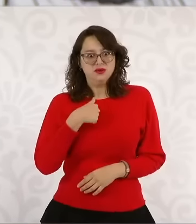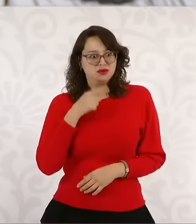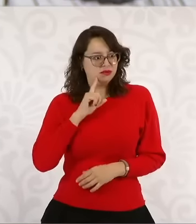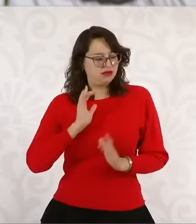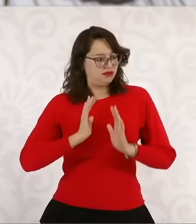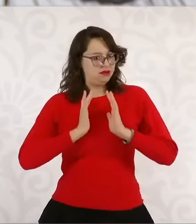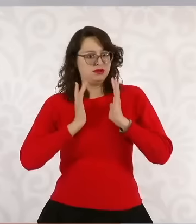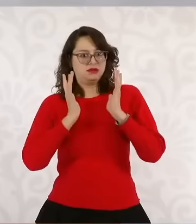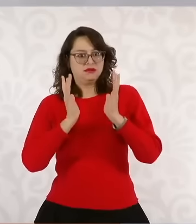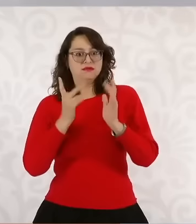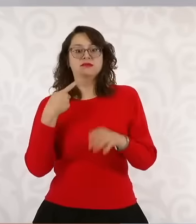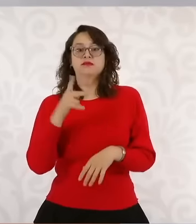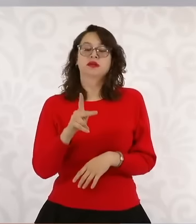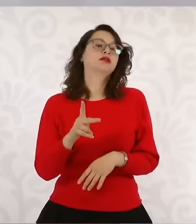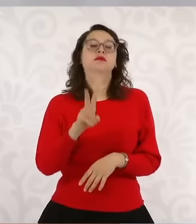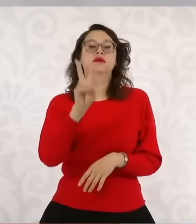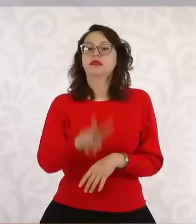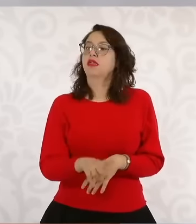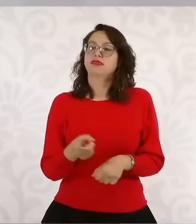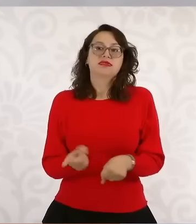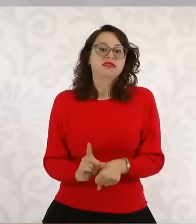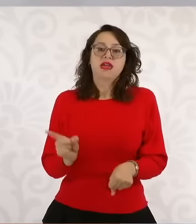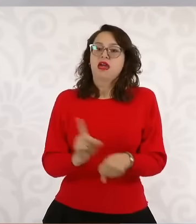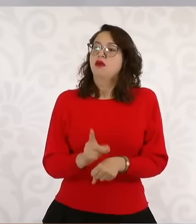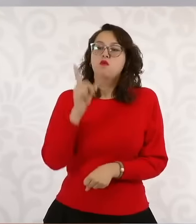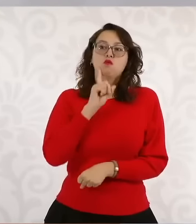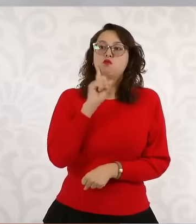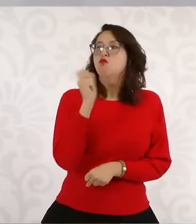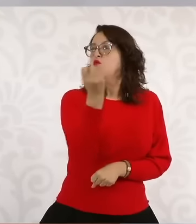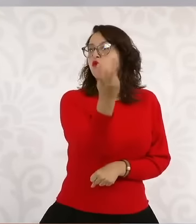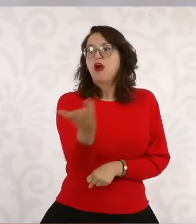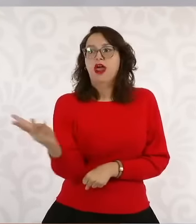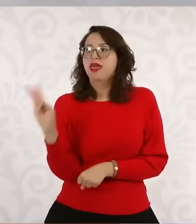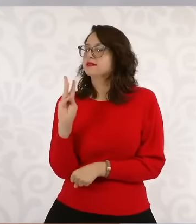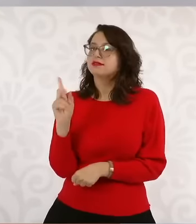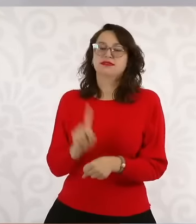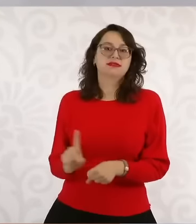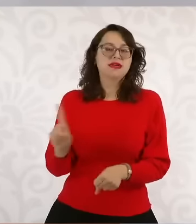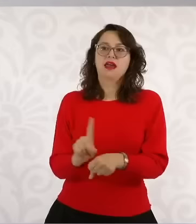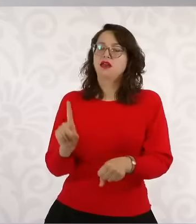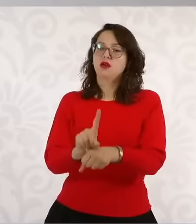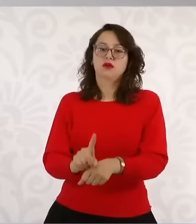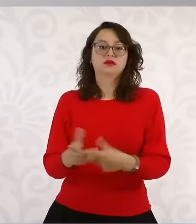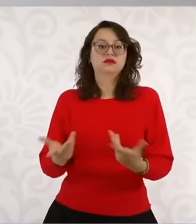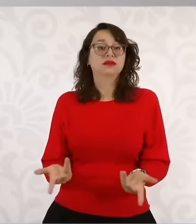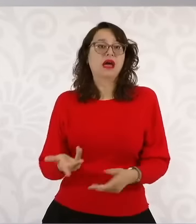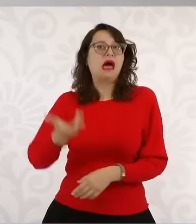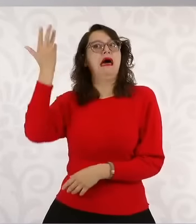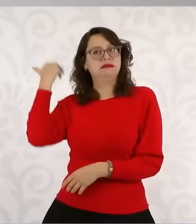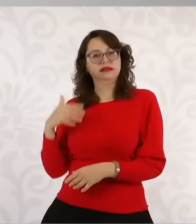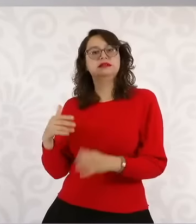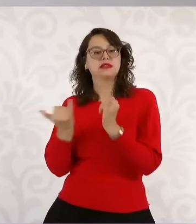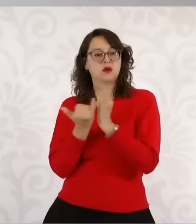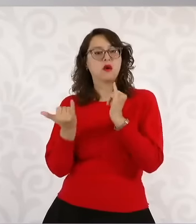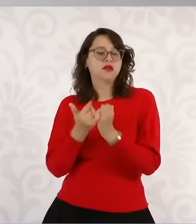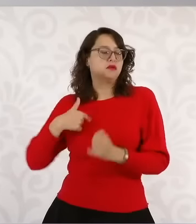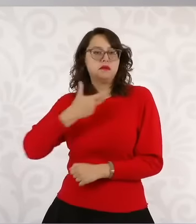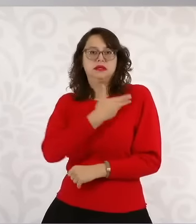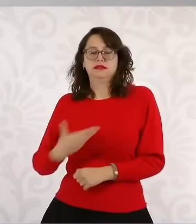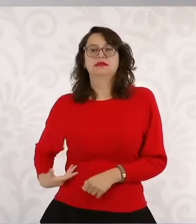pero lo vivimos las mujeres en nuestro país. E lo he vivido antes cuando no era presidenta,